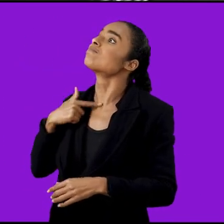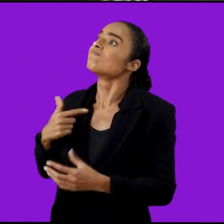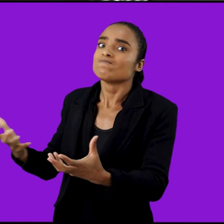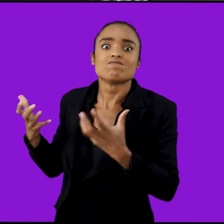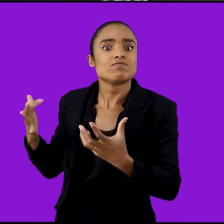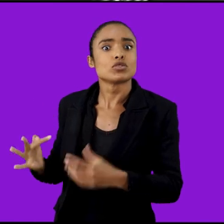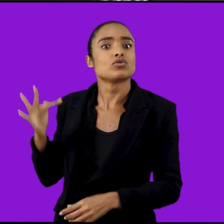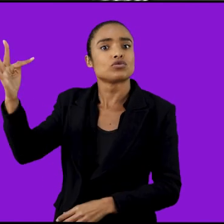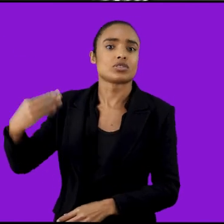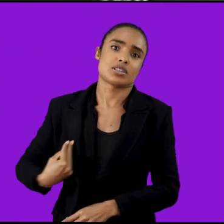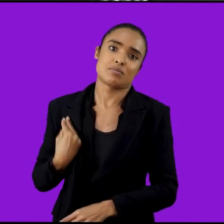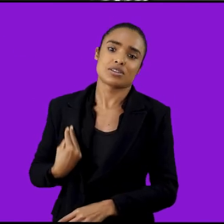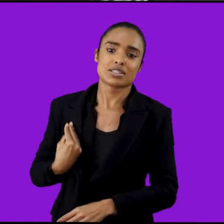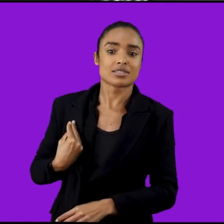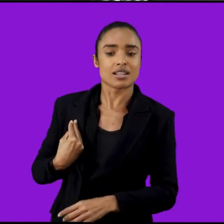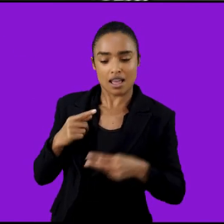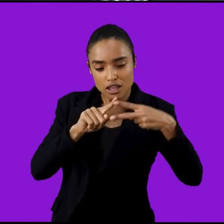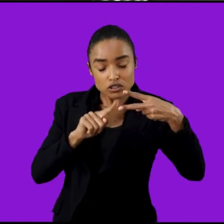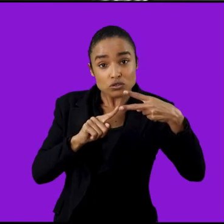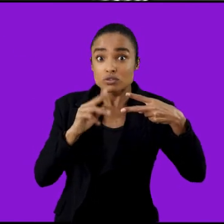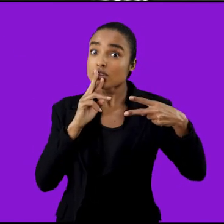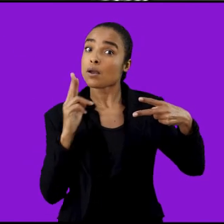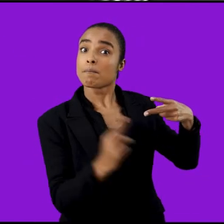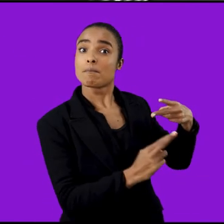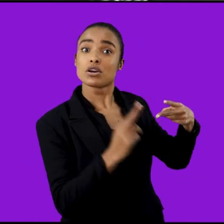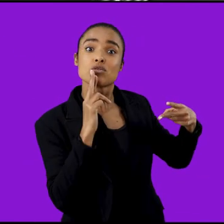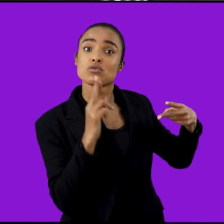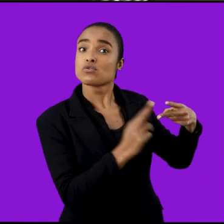pessoas de sonho?” E essas duas respostas são fantásticas porque